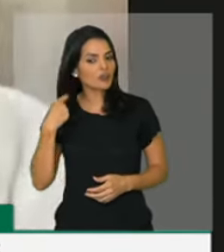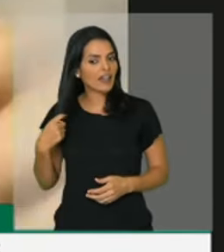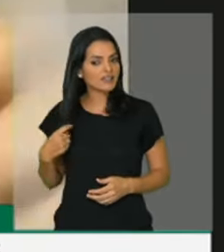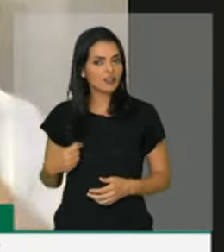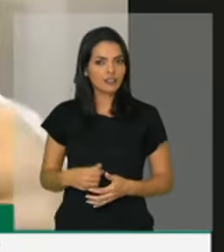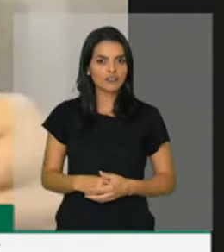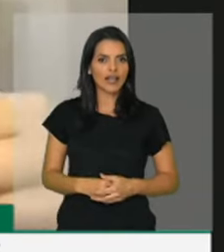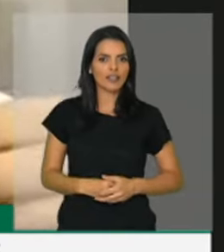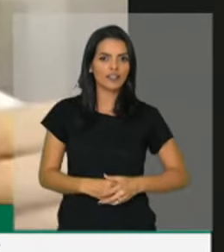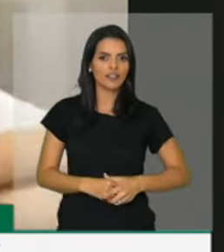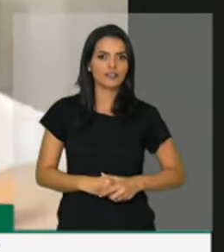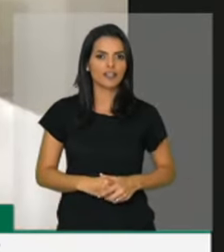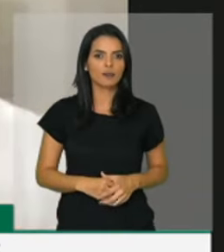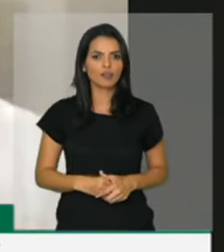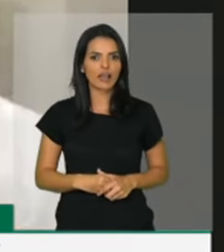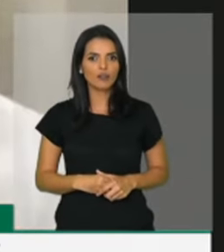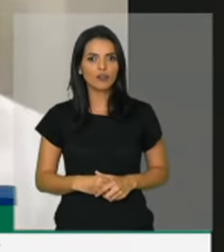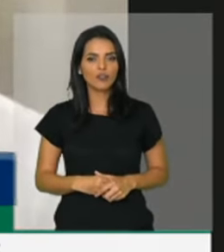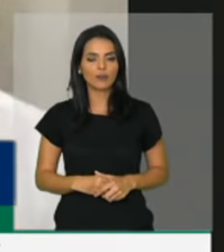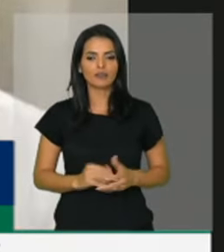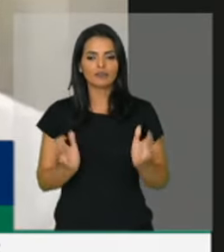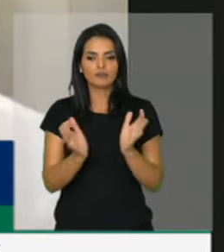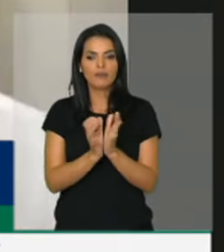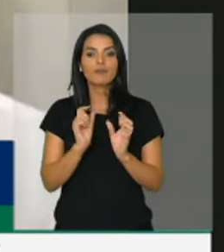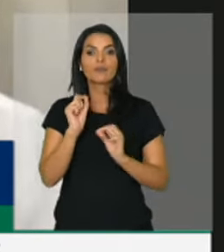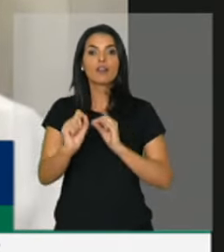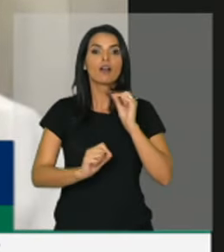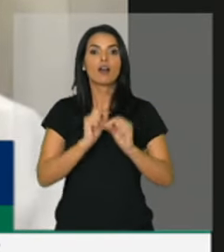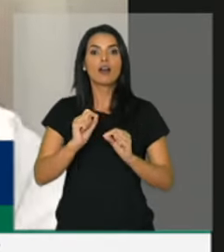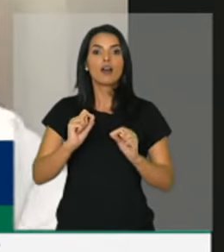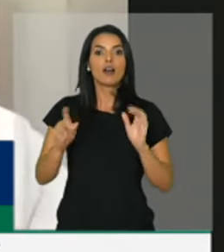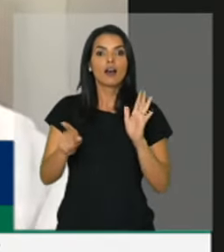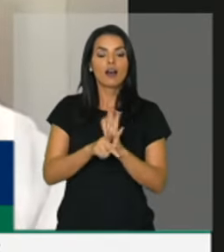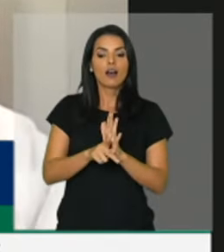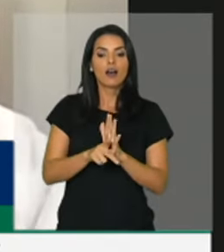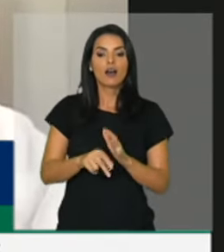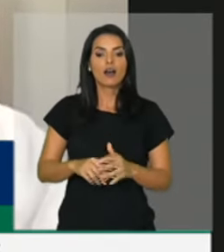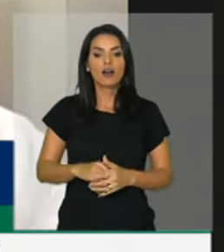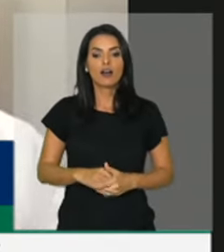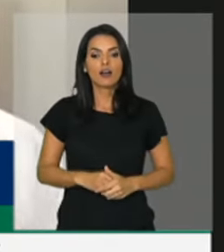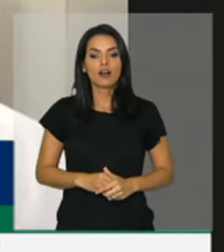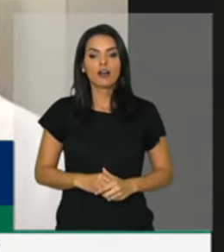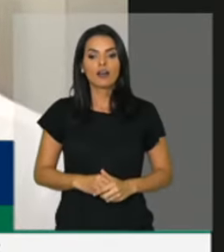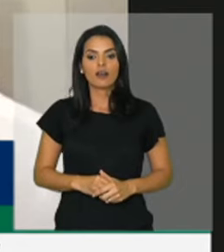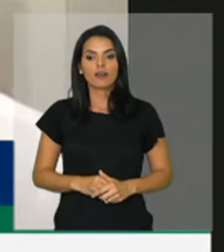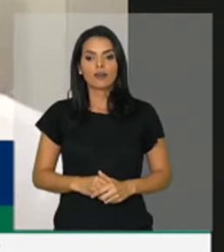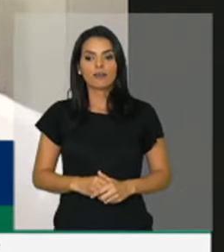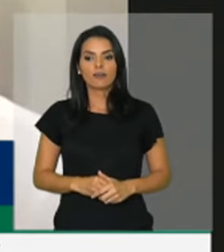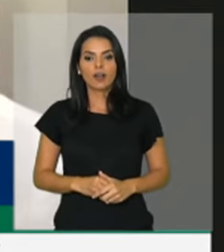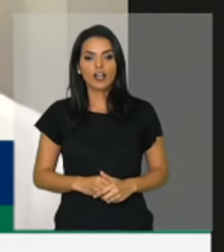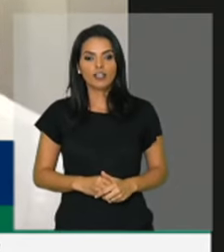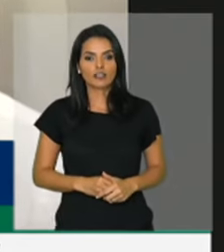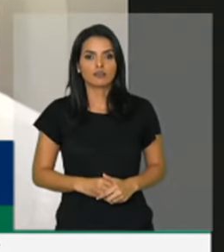SERVIÇO PÚBLICO. E O FONE CAT E A NOSSA FRENTE, A BANCADA DO SERVIÇO PÚBLICO DA QUAL EU SOU PRESIDENTE.... LANÇARAM A OBRA RUMO AO